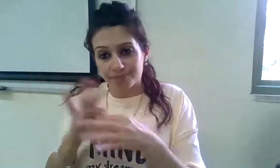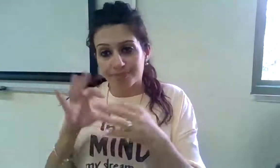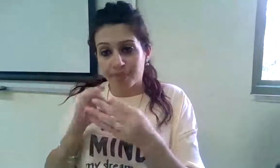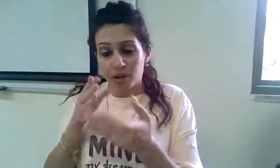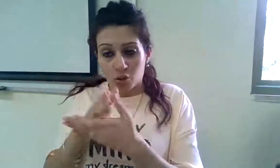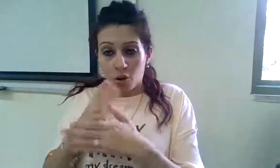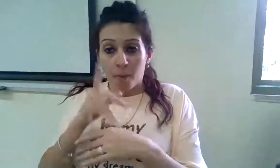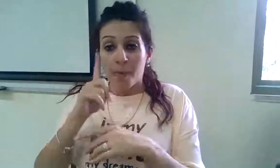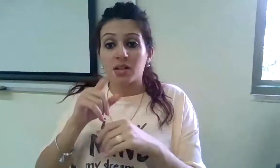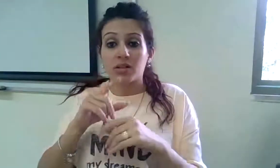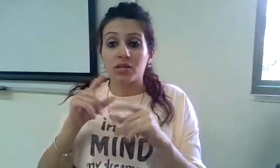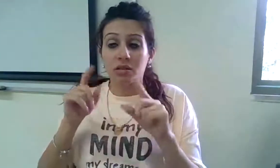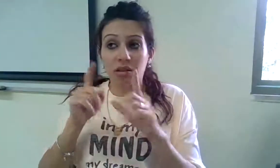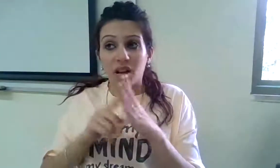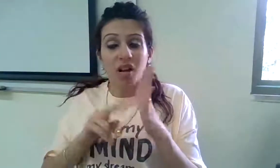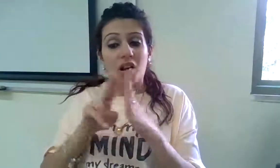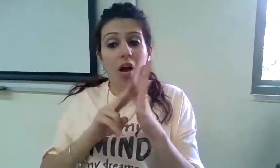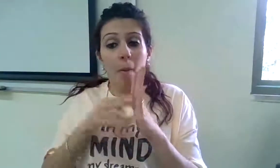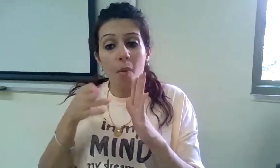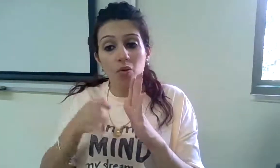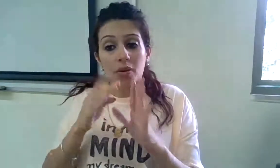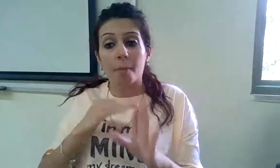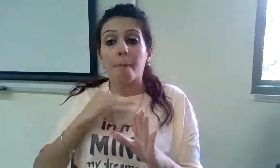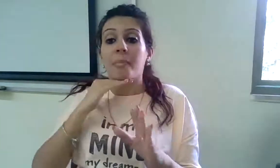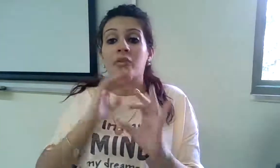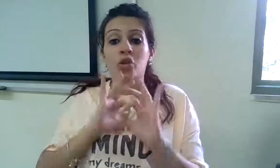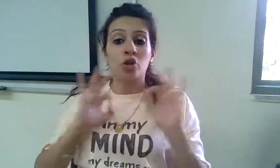أنا اؤمن بان المعلم ليس الحلقة الأضعف